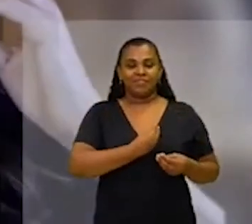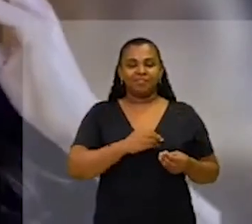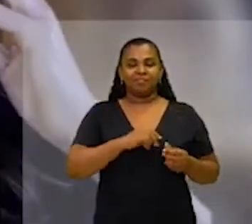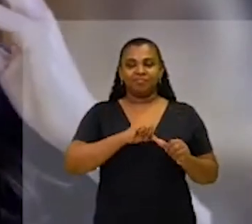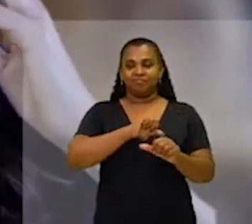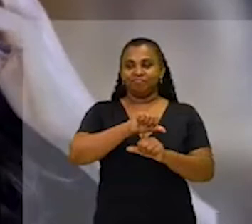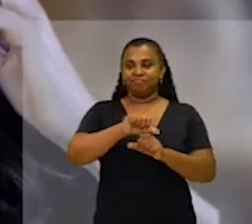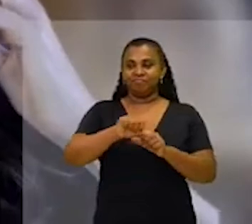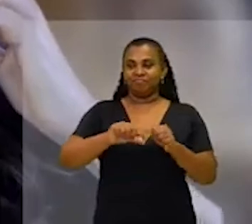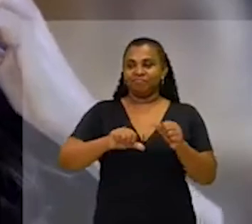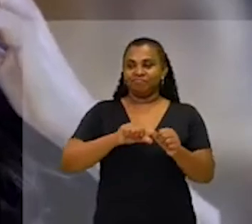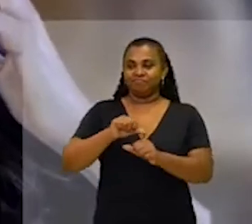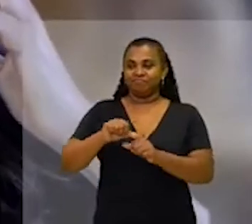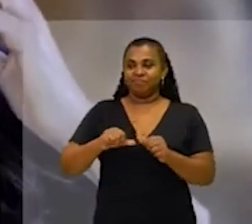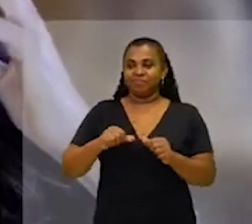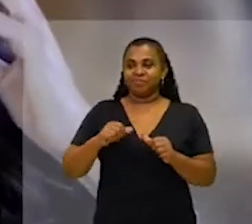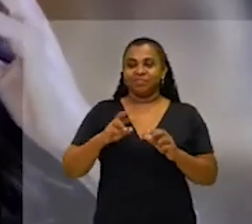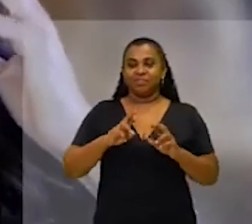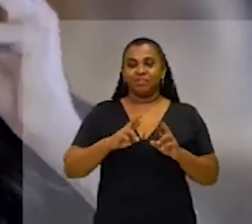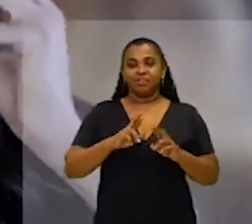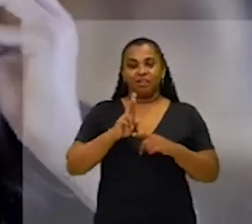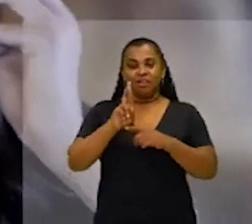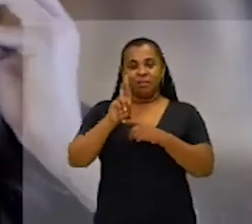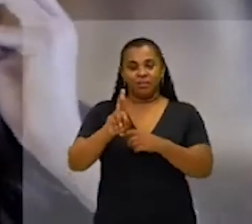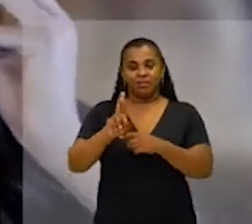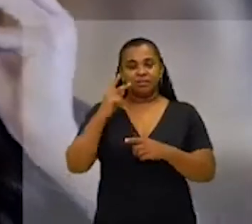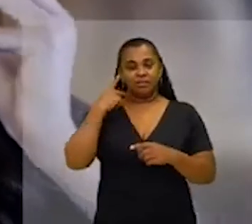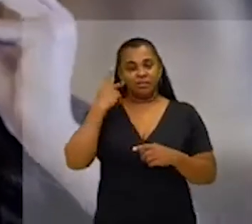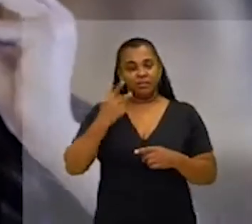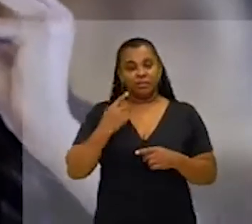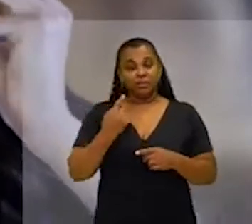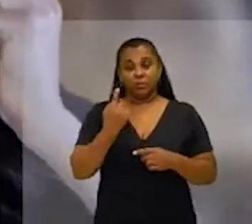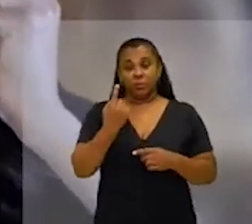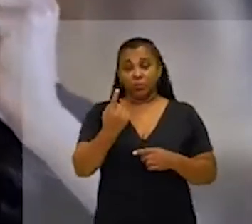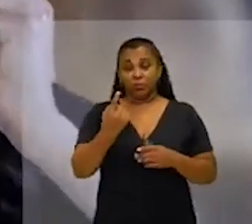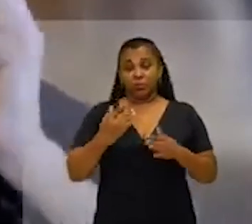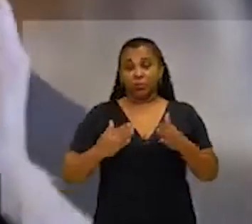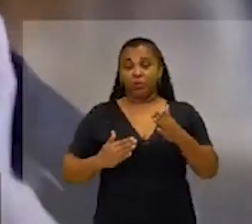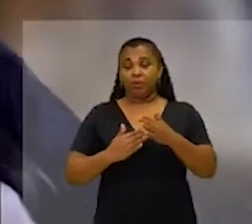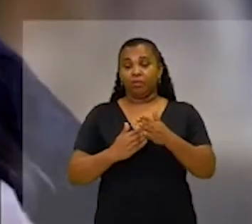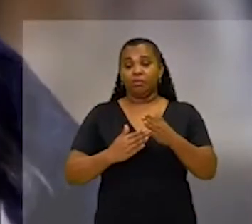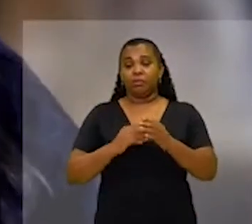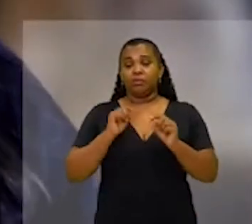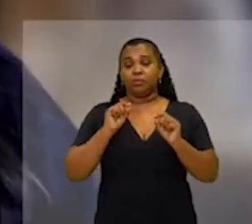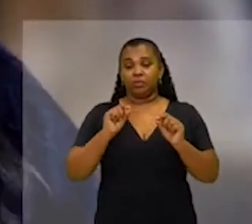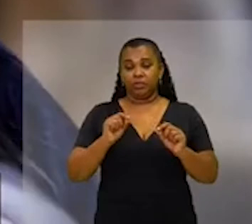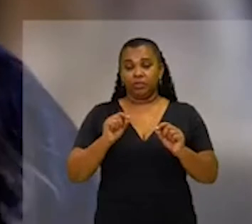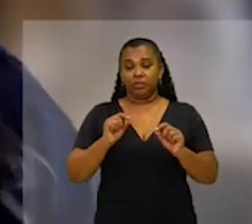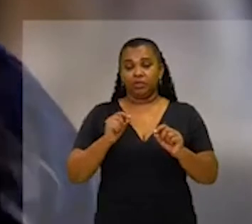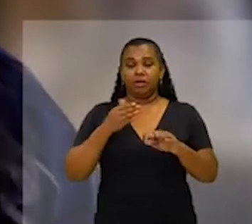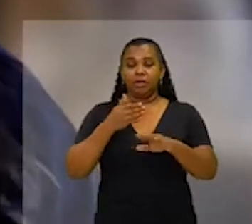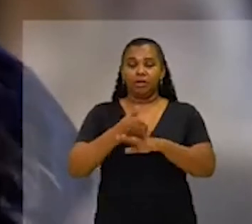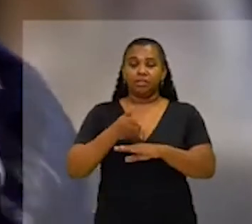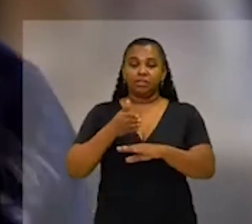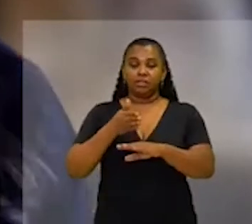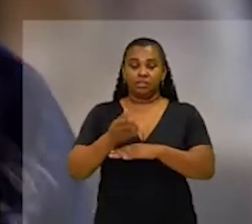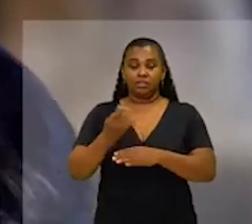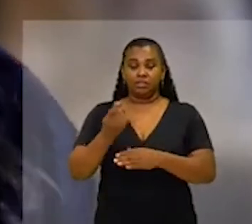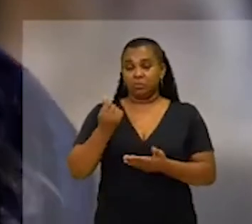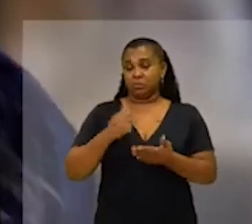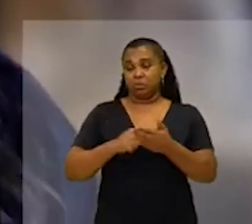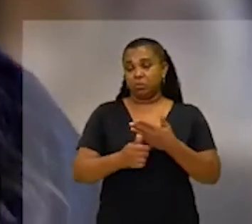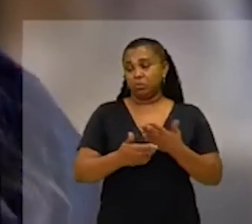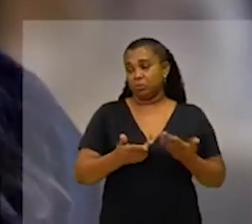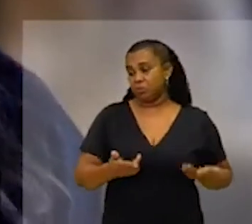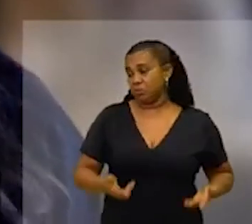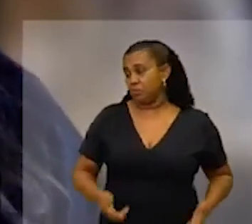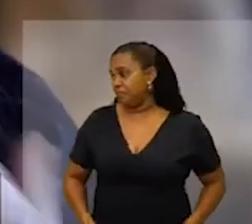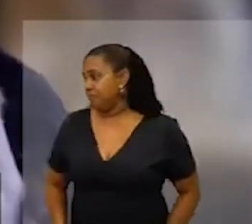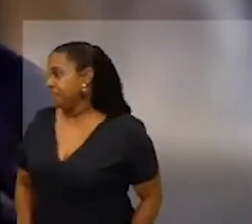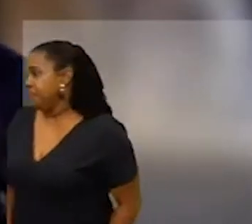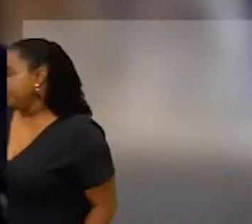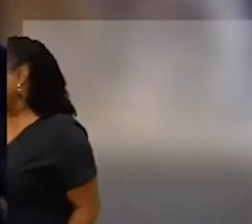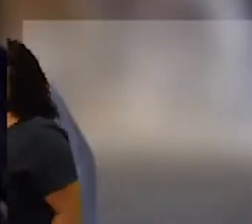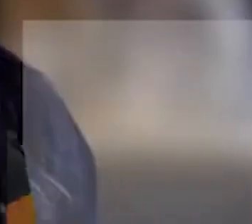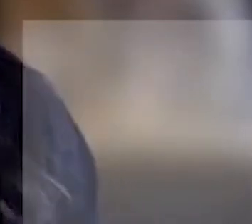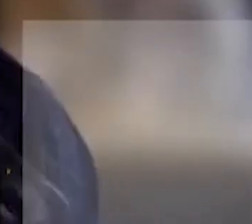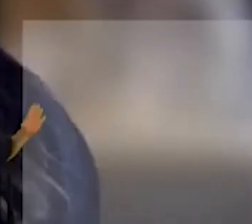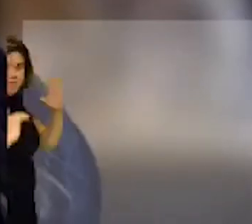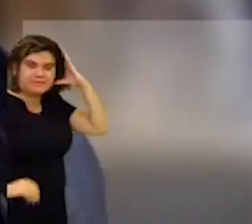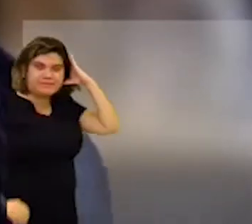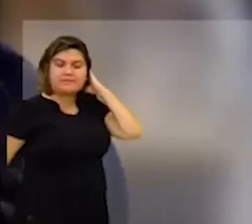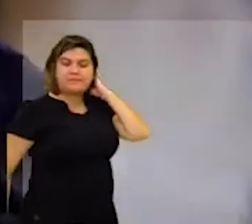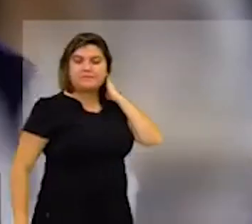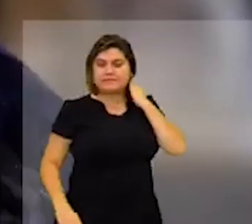política e uma das Barreiras a gente sabe que é o acesso a recursos procuro financeiro né eu